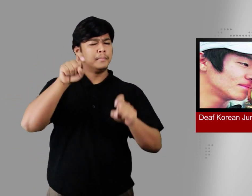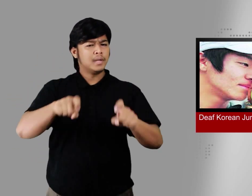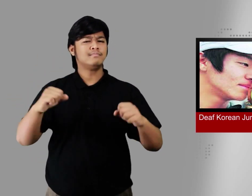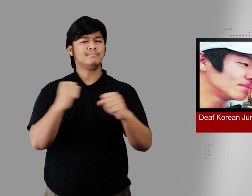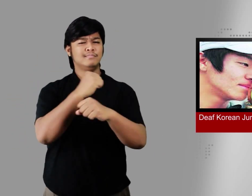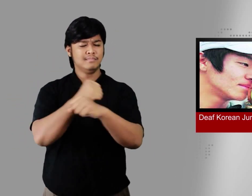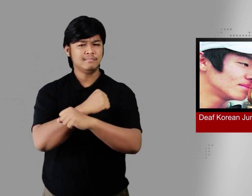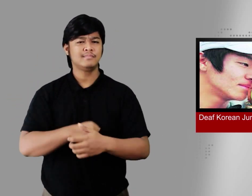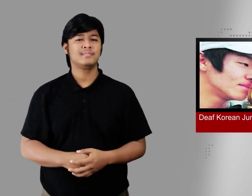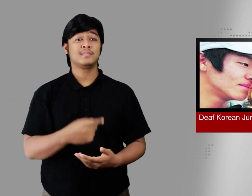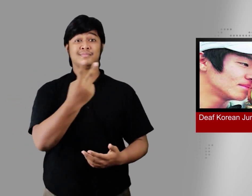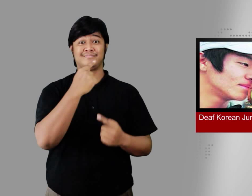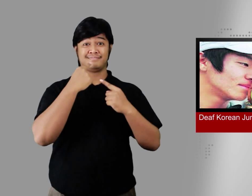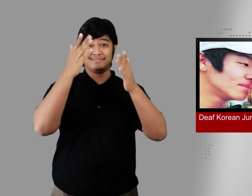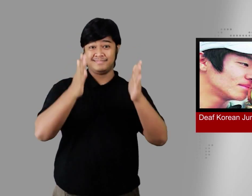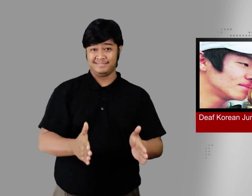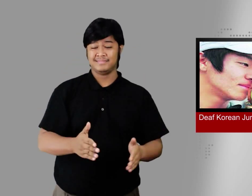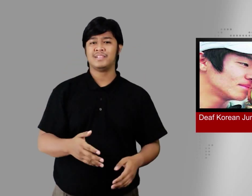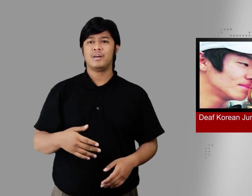Ulasan yang disampaikan ialah "Kita perlu sentiasa berlawan".